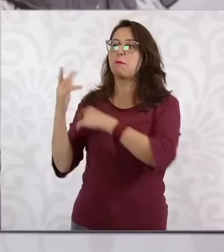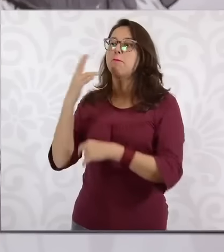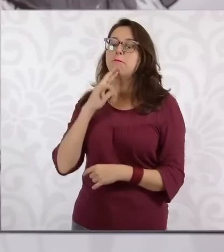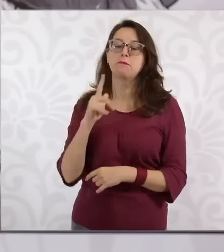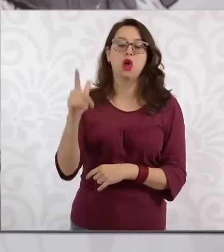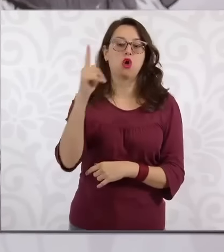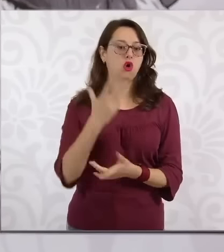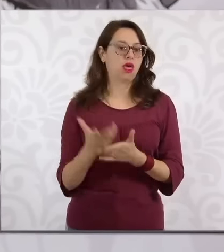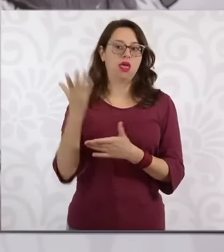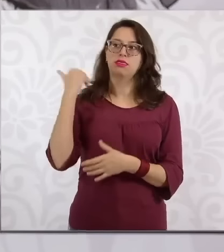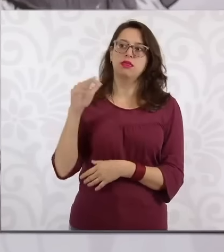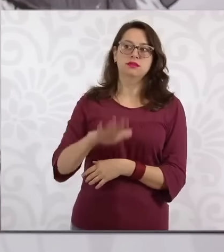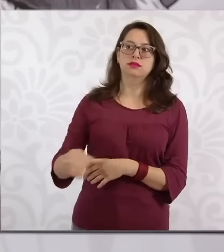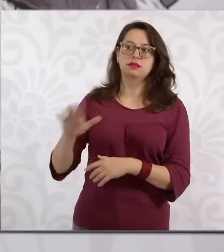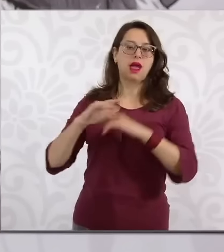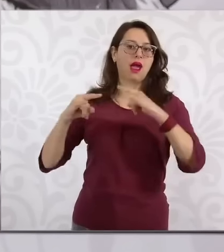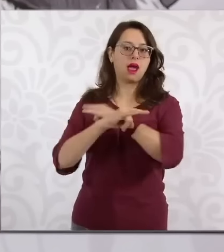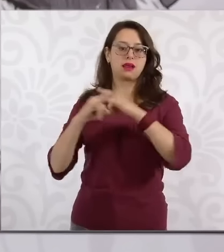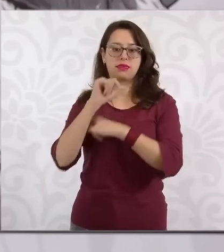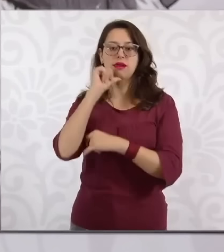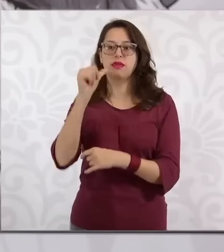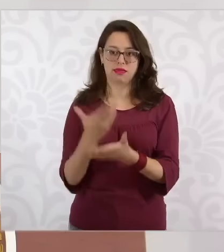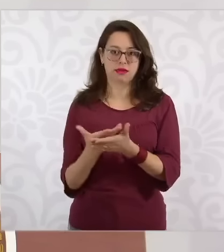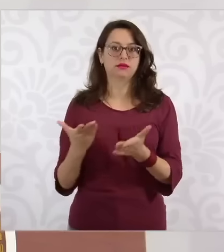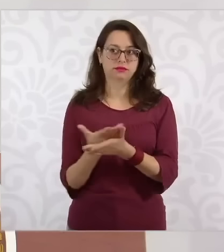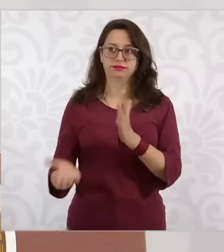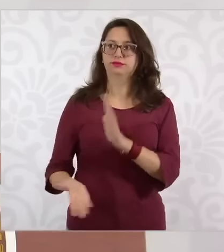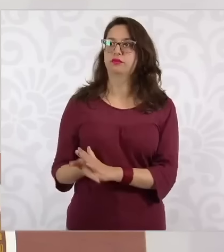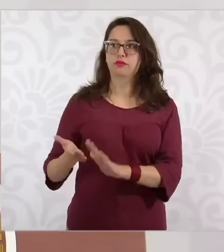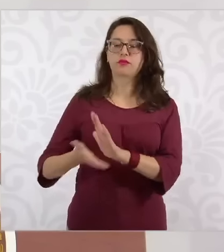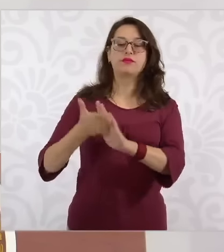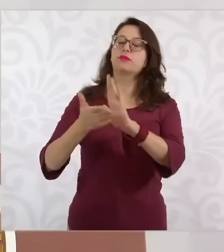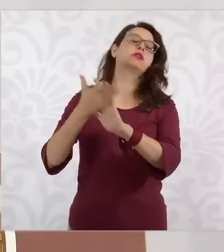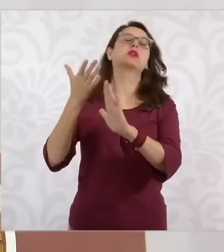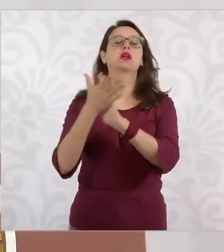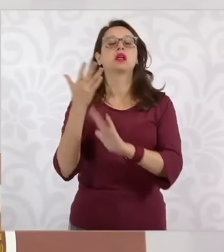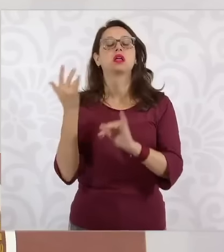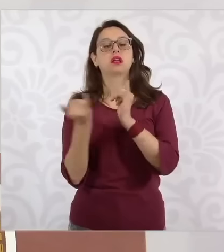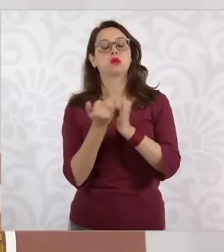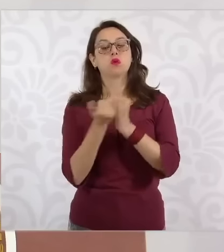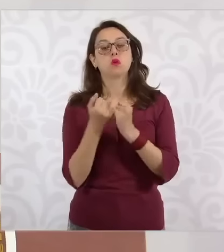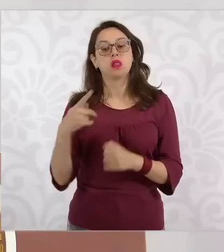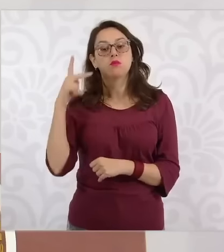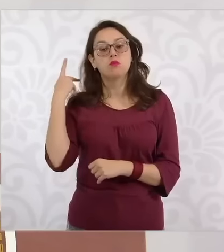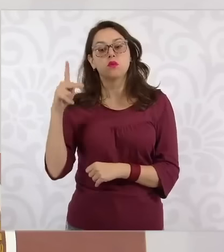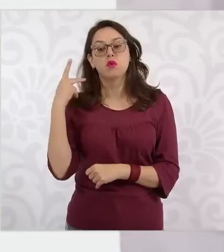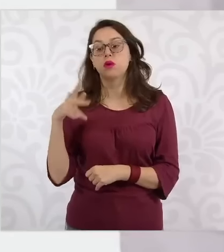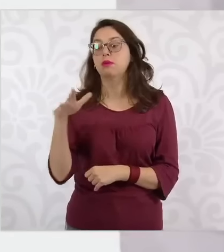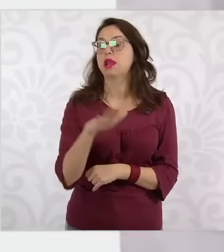que hoy no están comunicadas. La que se está haciendo por la misteca poblana, pues es era una